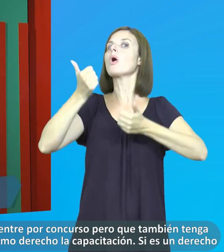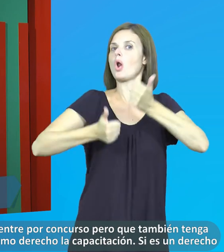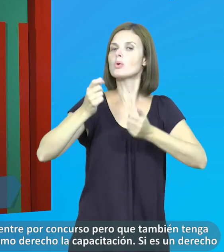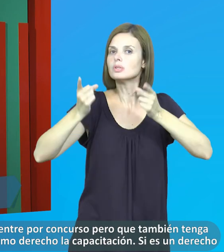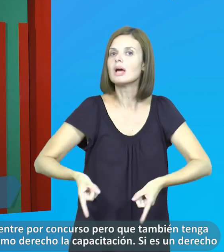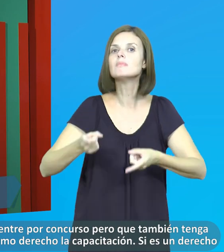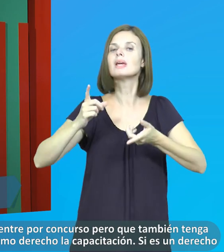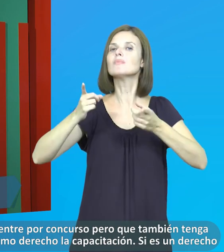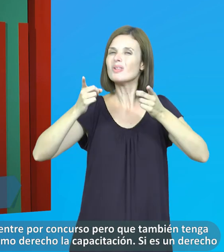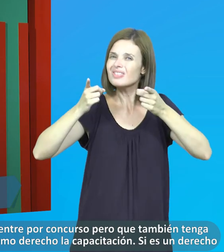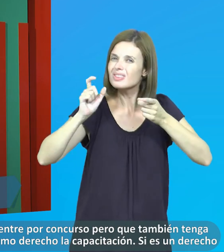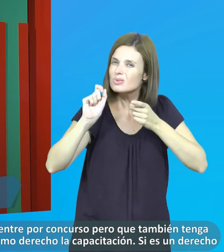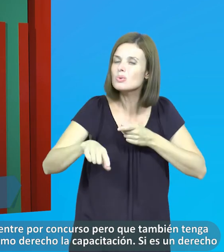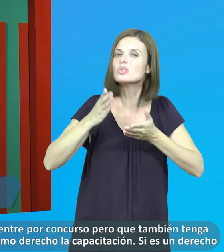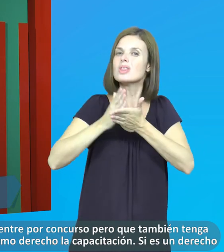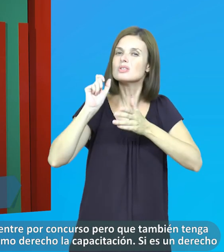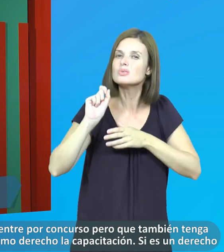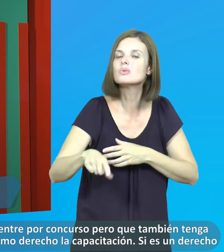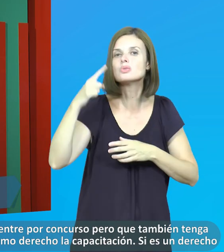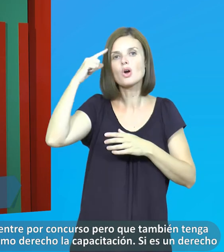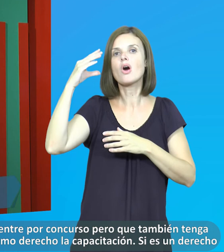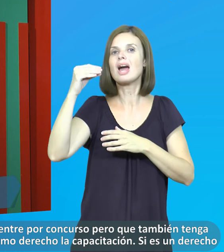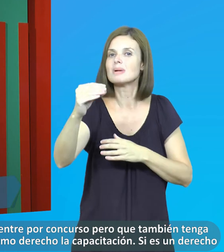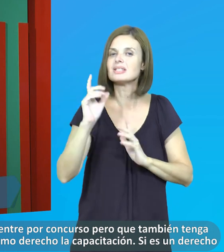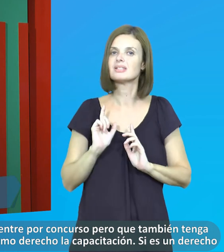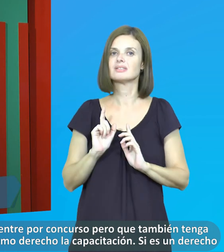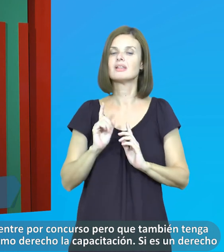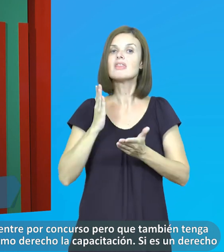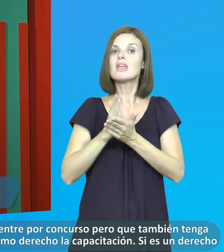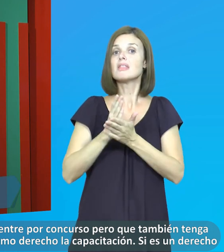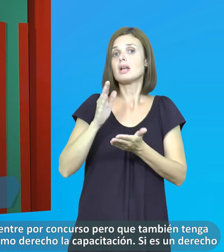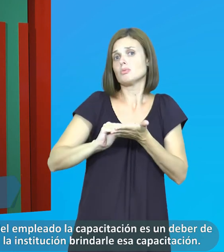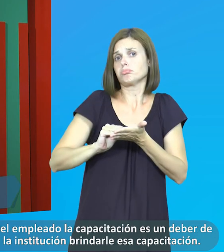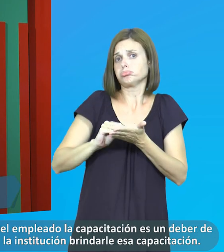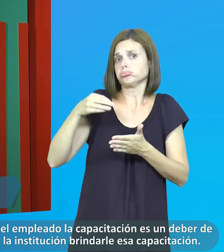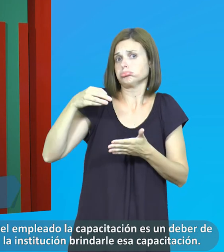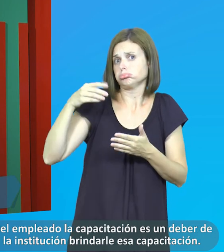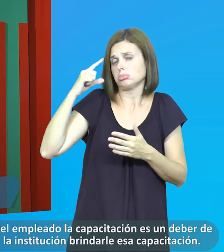que también tengan como derecho la capacitación, si es un derecho del empleado la capacitación,